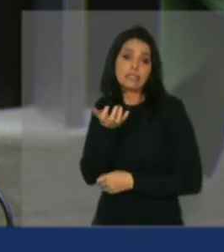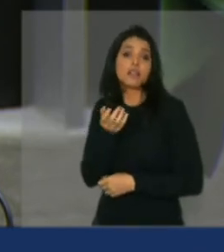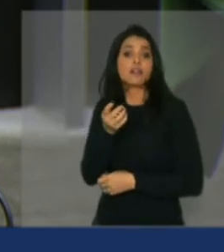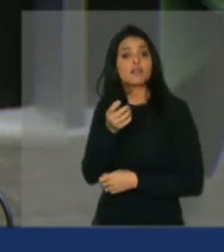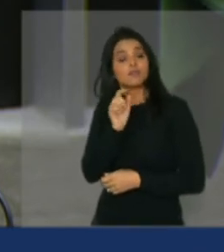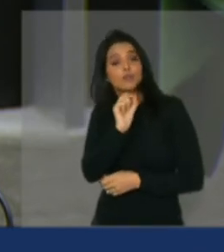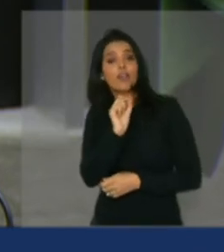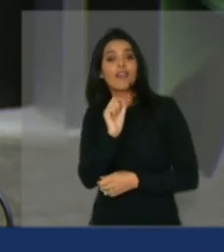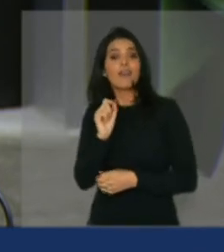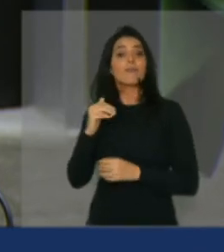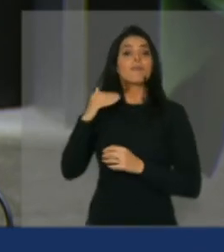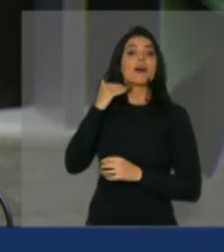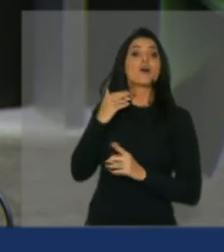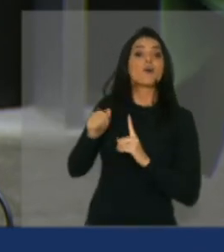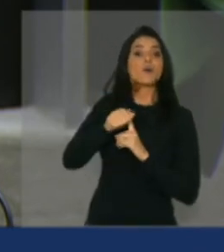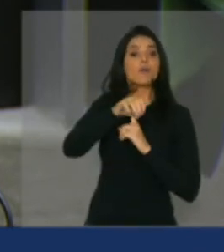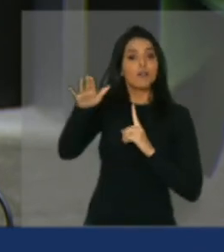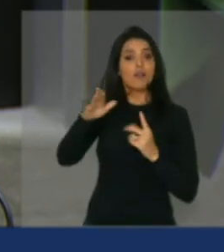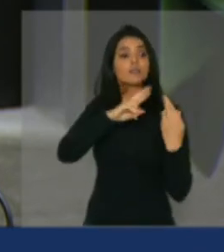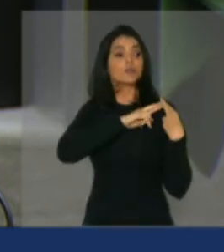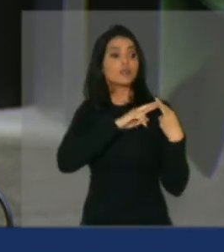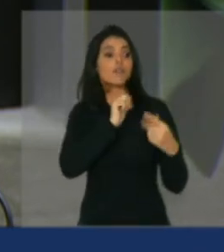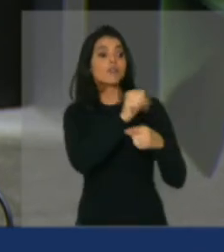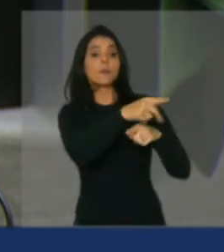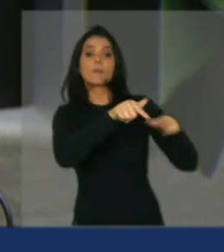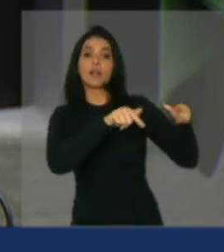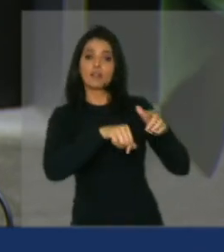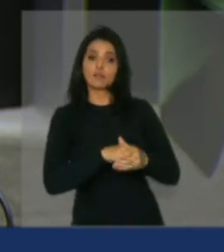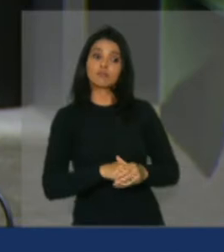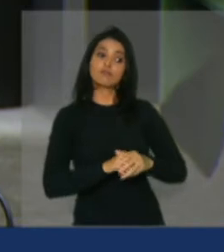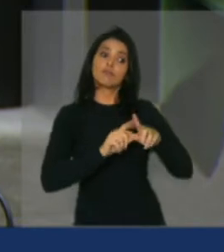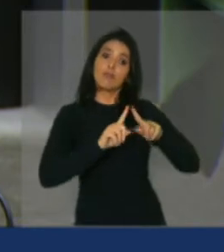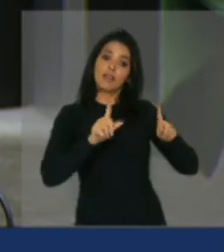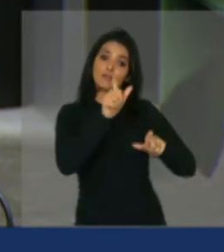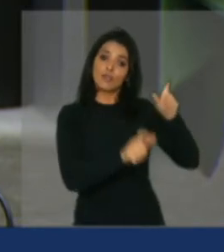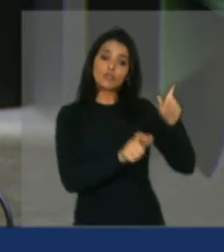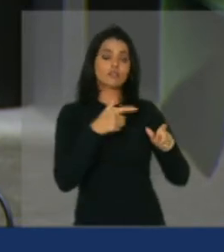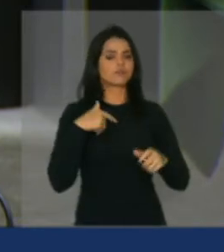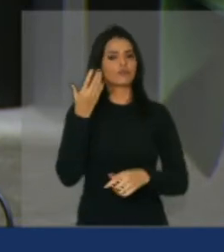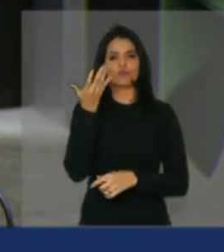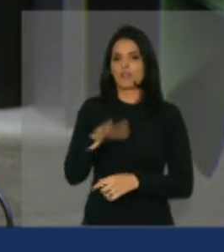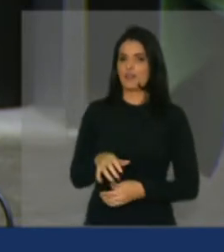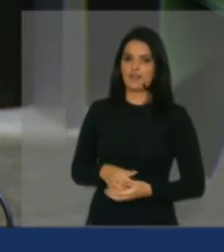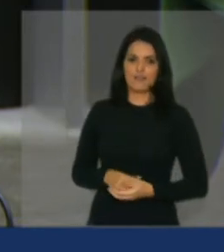TAMBÉM, E MAIORIA VOTOU CONTRA, AGORA, VAMOS VER ONDE VAI LEVAR, CONTINUAR COM O BANCO CENTRAL, É JOGAR